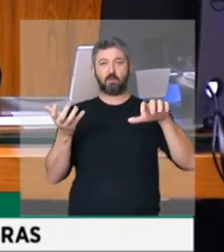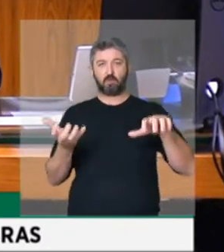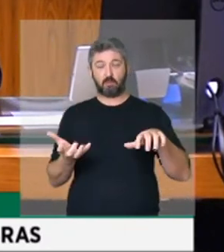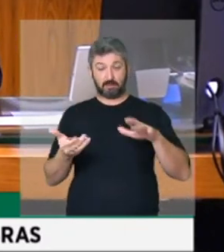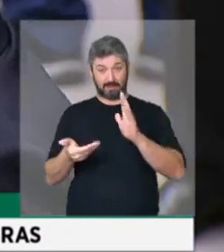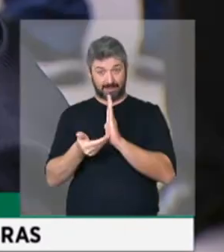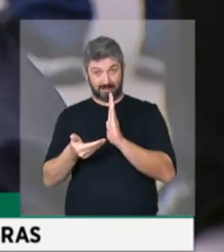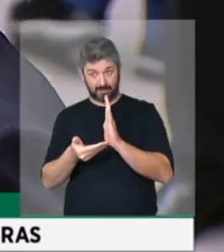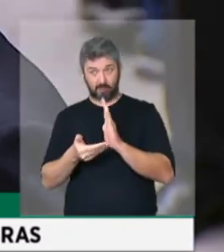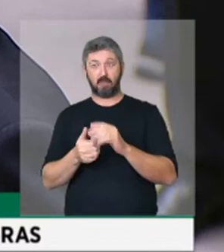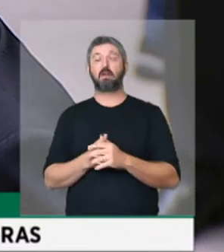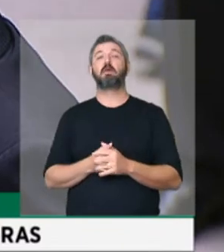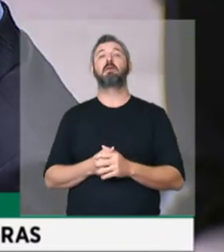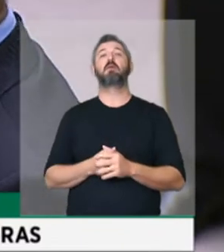ATO CONJUNTO DAS MESAS DA